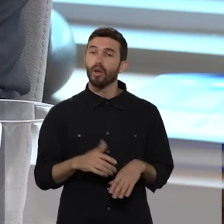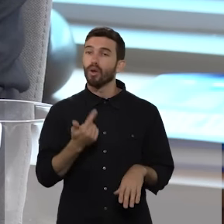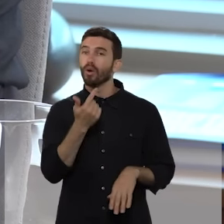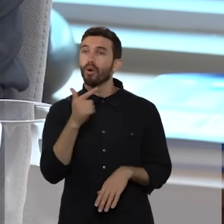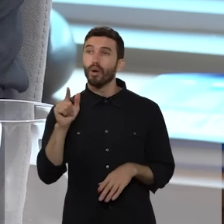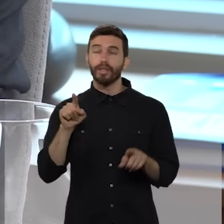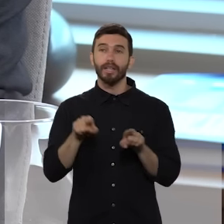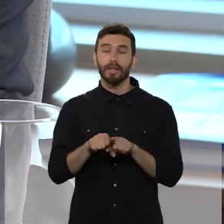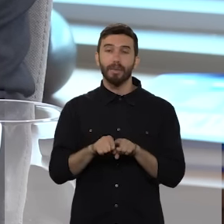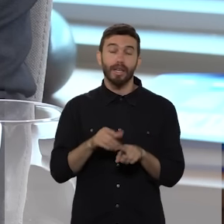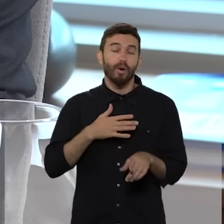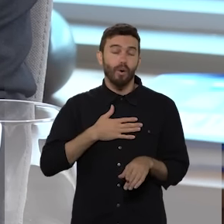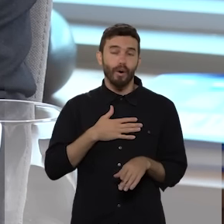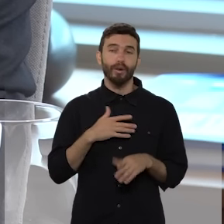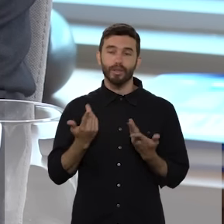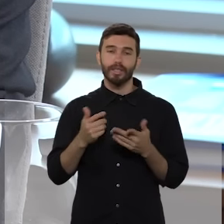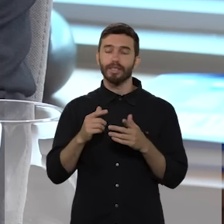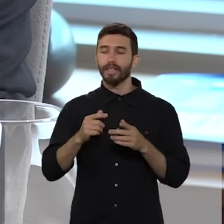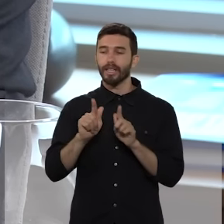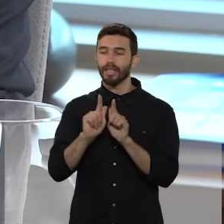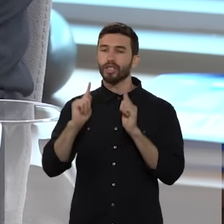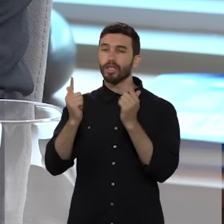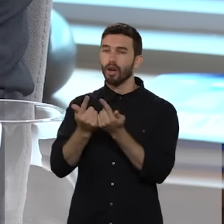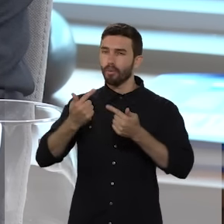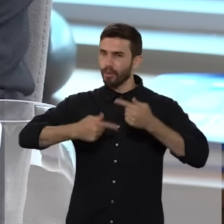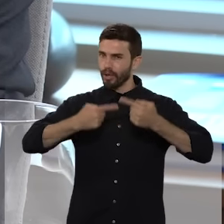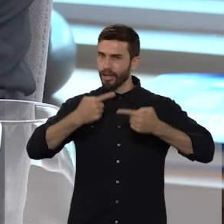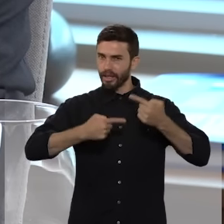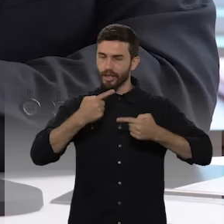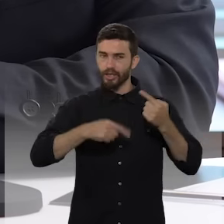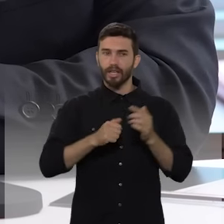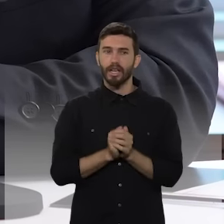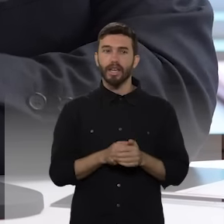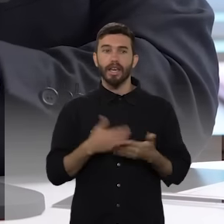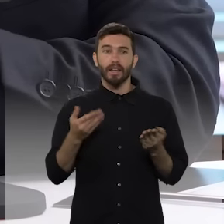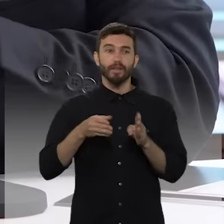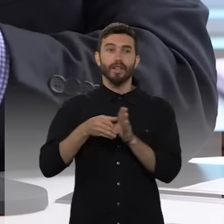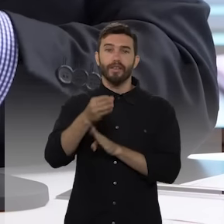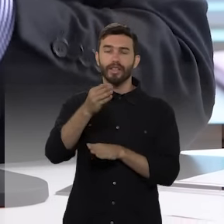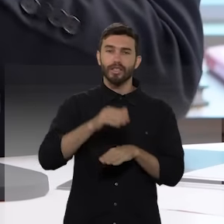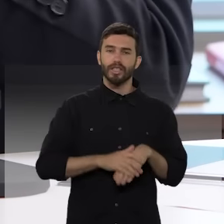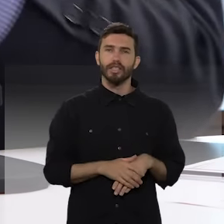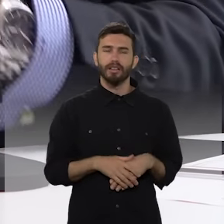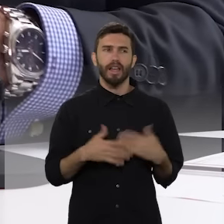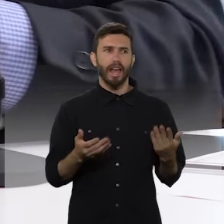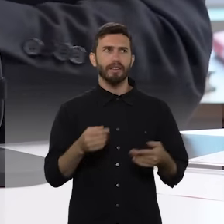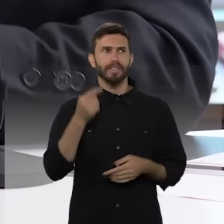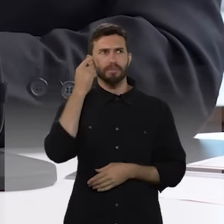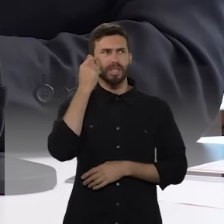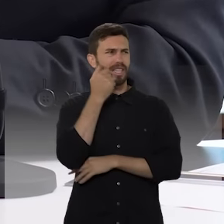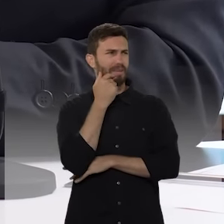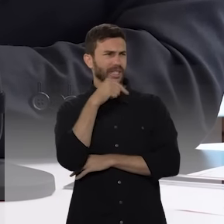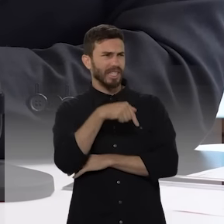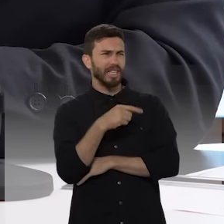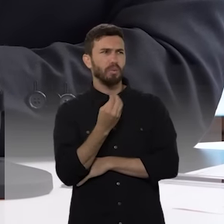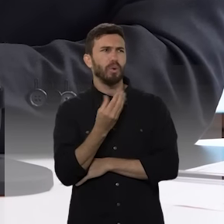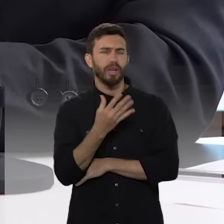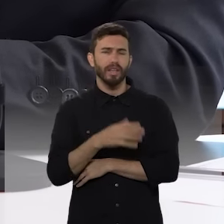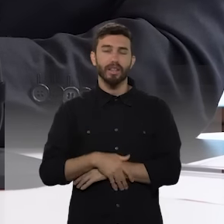Uma dica que... eu gosto muito também de geopolítica, Maurício, e eu vou dar uma dica aqui, pode falar: “Mas, por que você está indicando isso aqui? Não tem a ver com geopolítica.”, é o “The